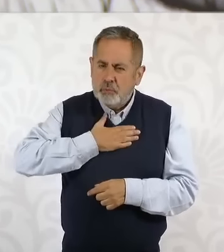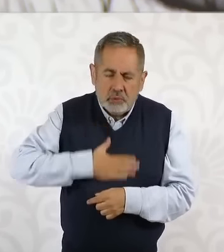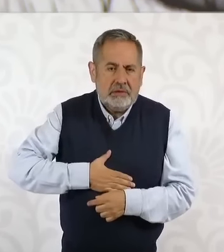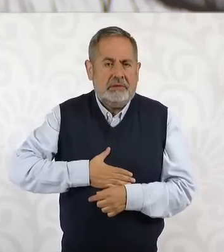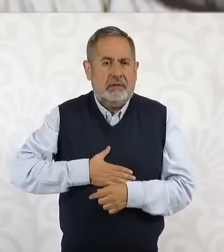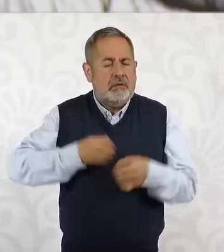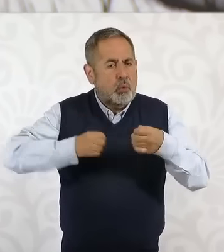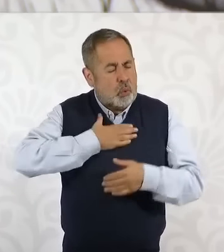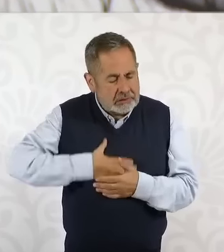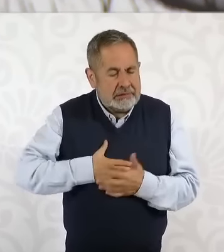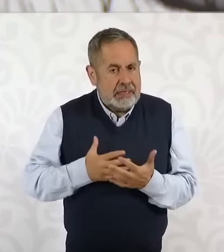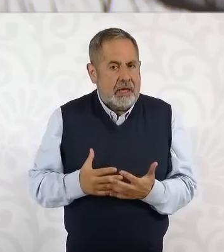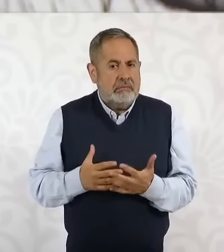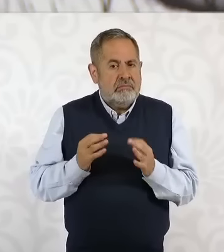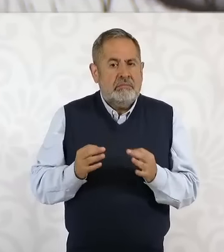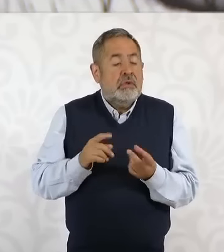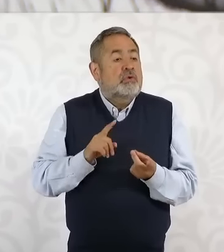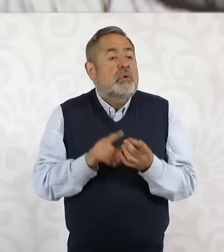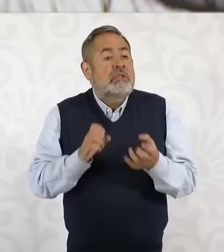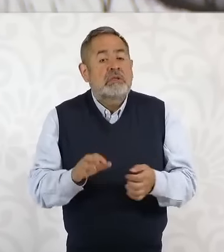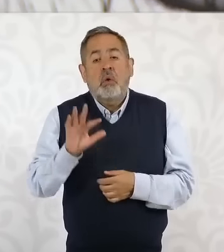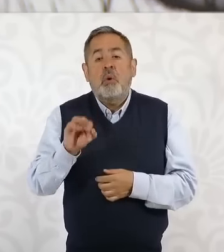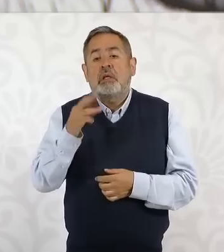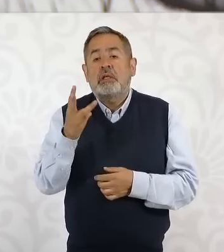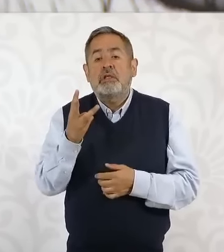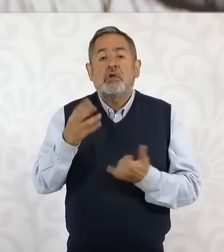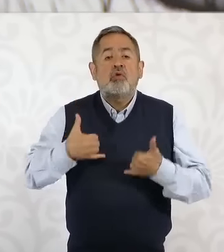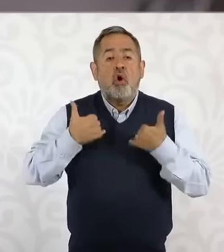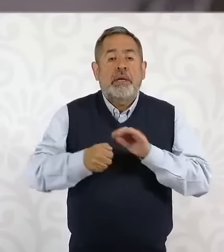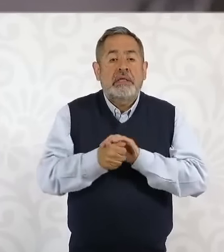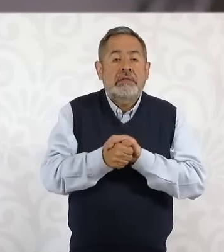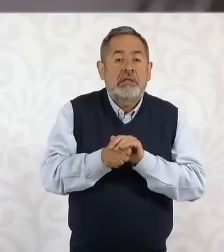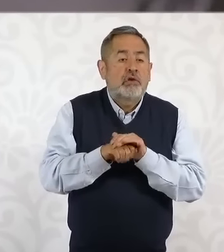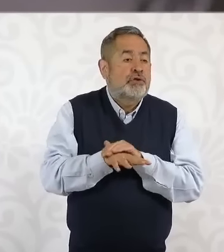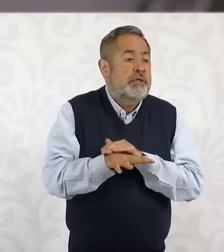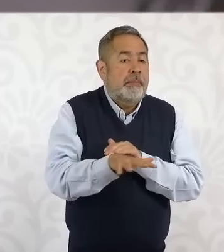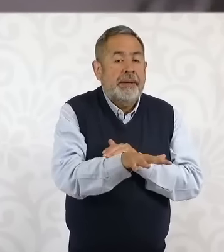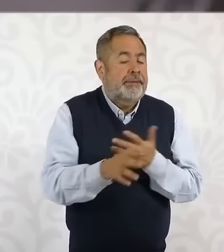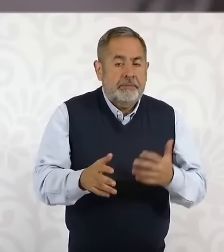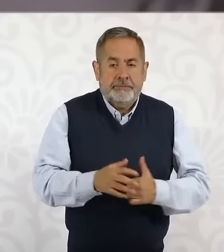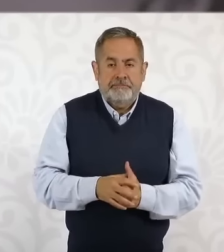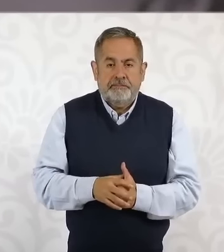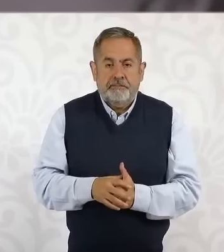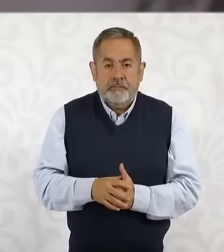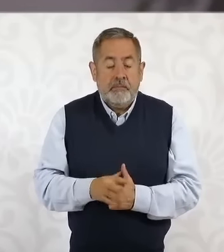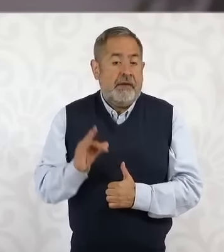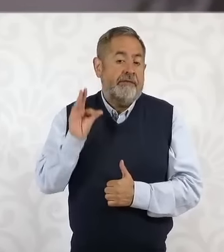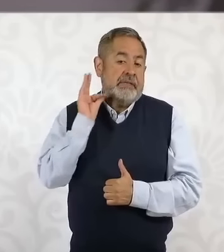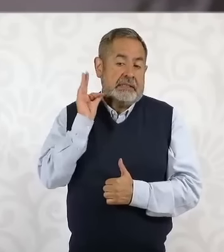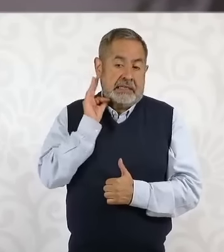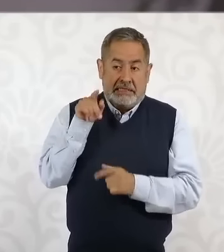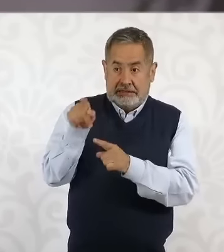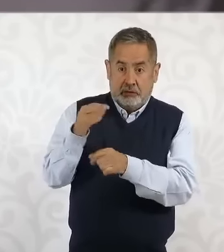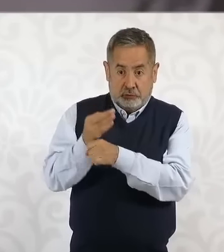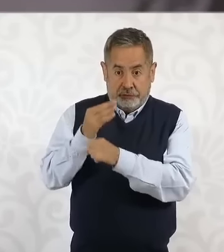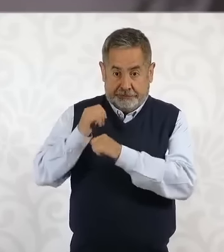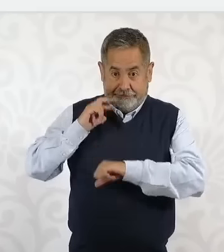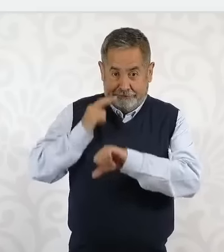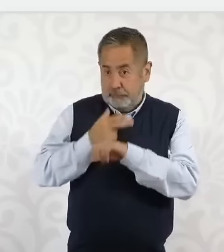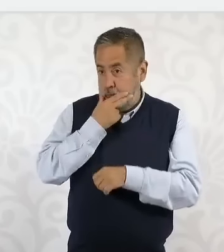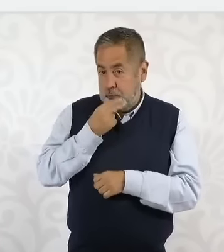y conocer dónde están los 43 jóvenes. El fiscal de la fiscalía que está encargado del caso,